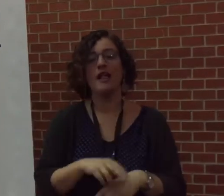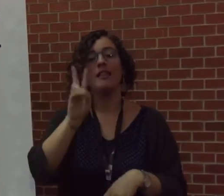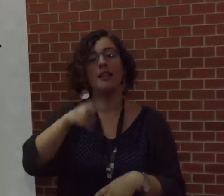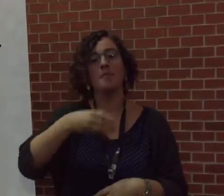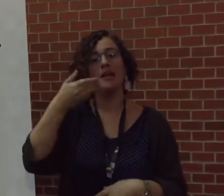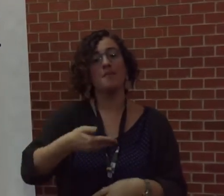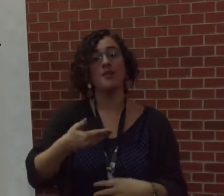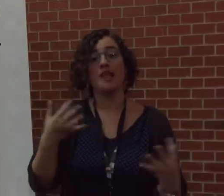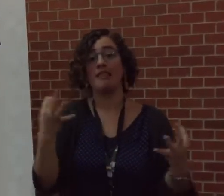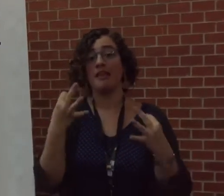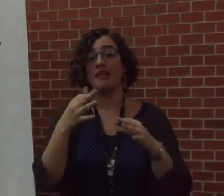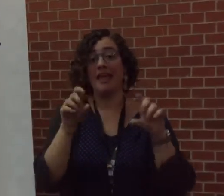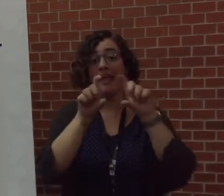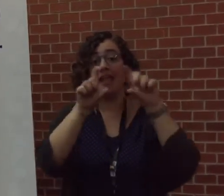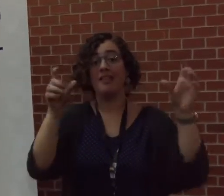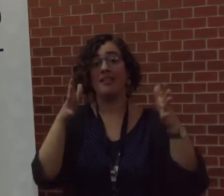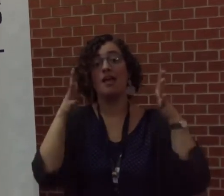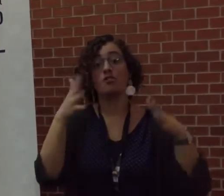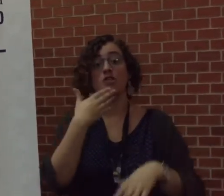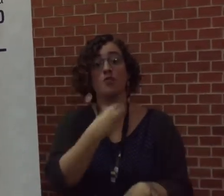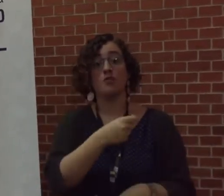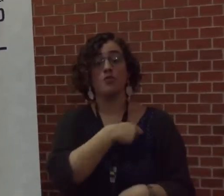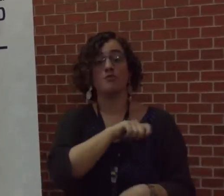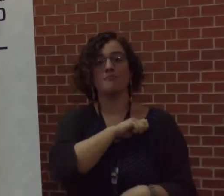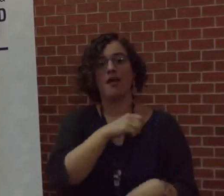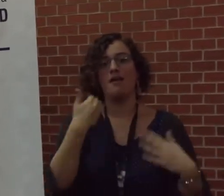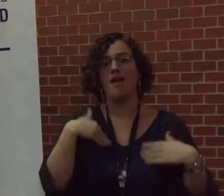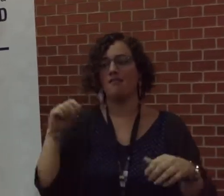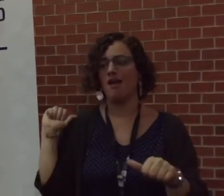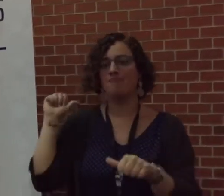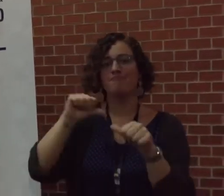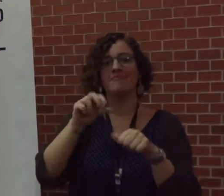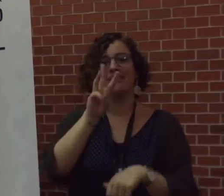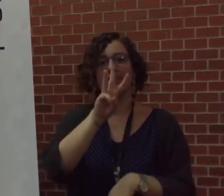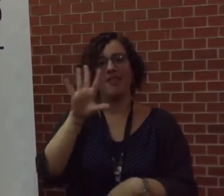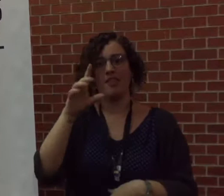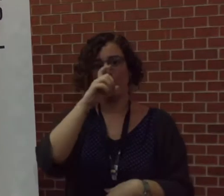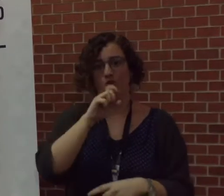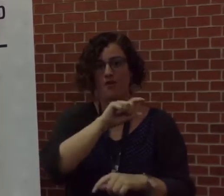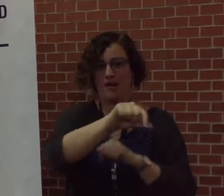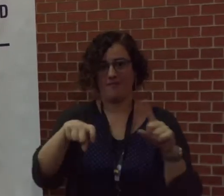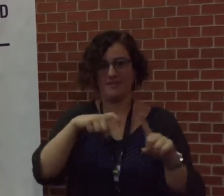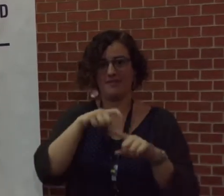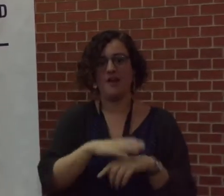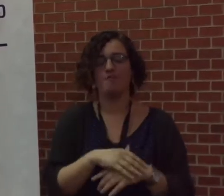Otro asunto importante es que el Consejo de Juventud de España cumple 35 años.